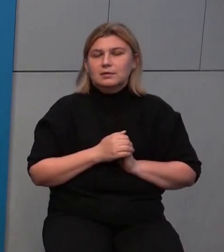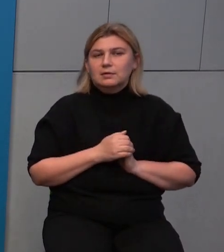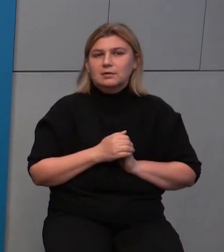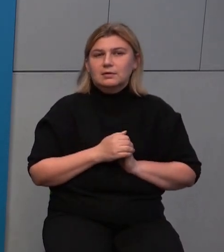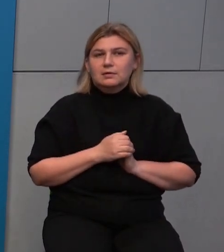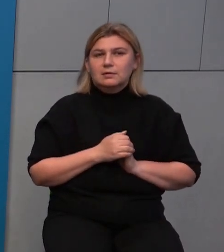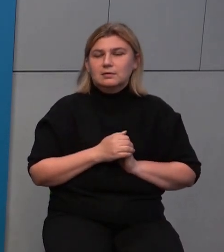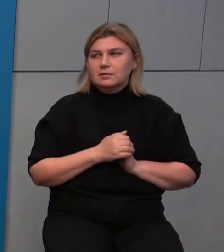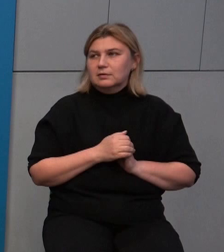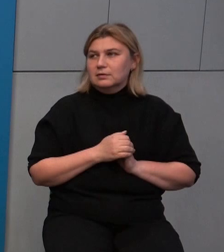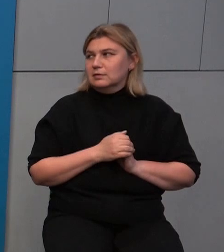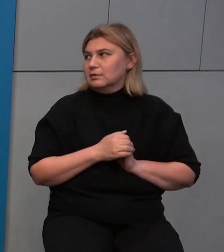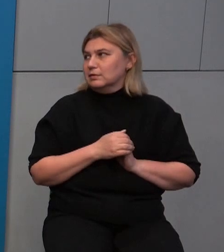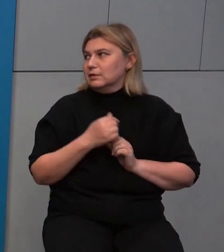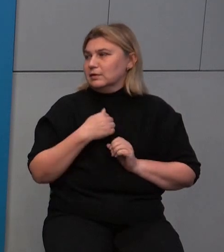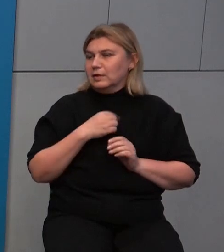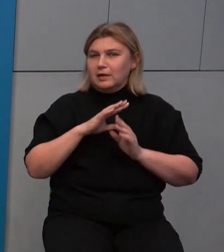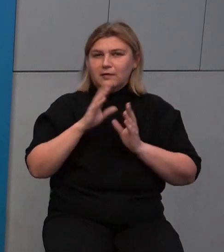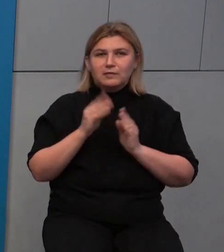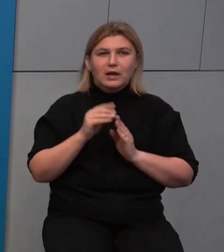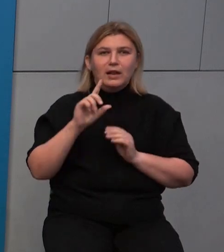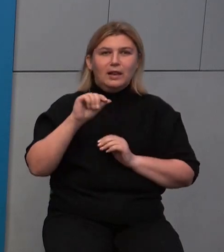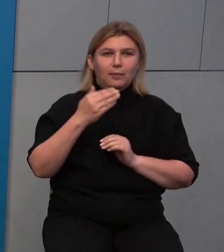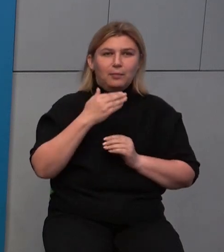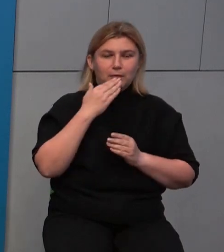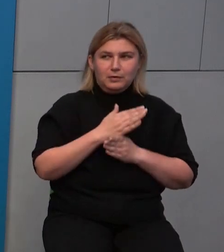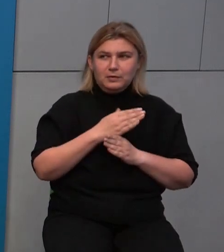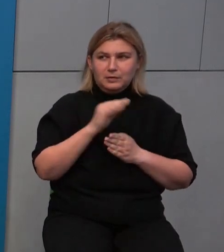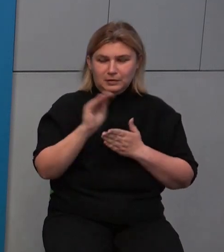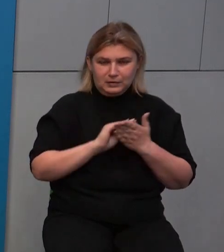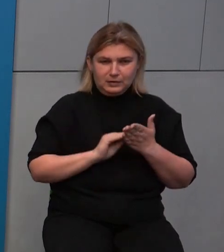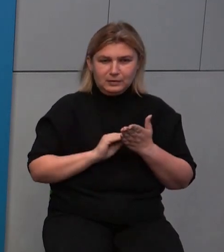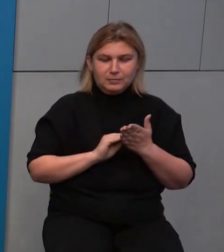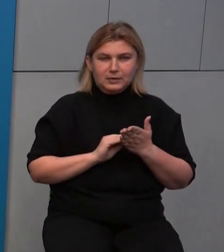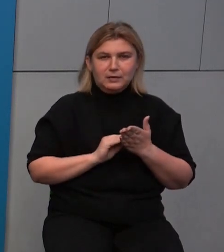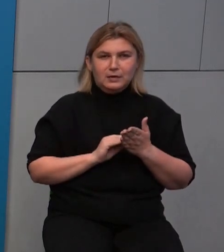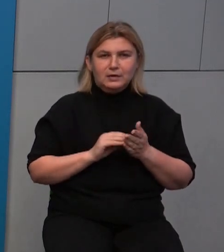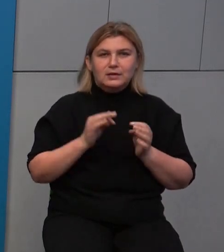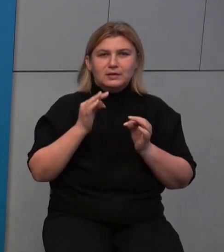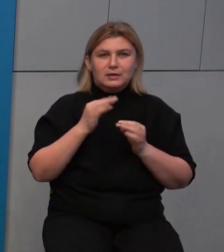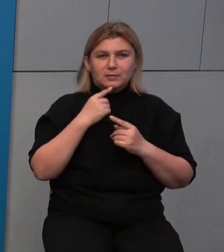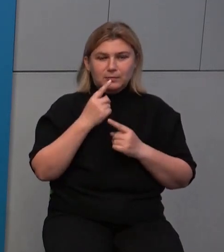Ja już wszystko, co miałam o Lemie do powiedzenia i napisania napisałam i powiedziałam.